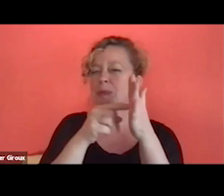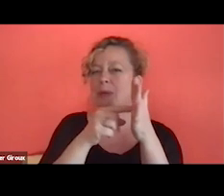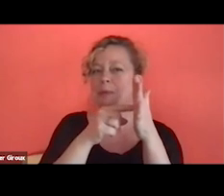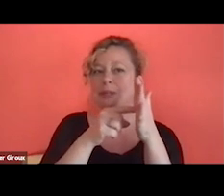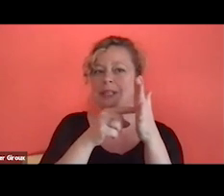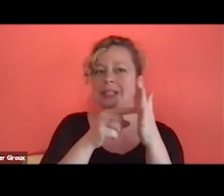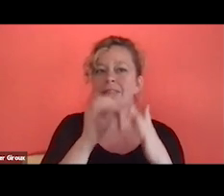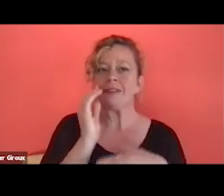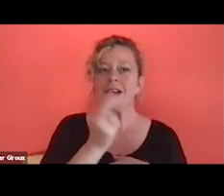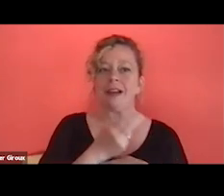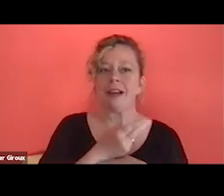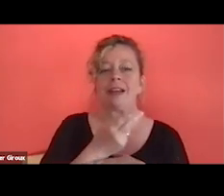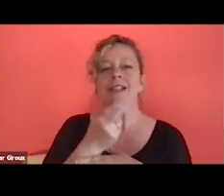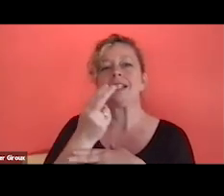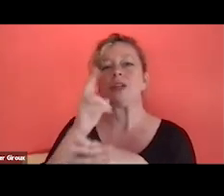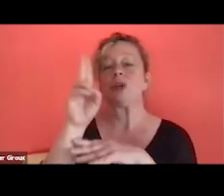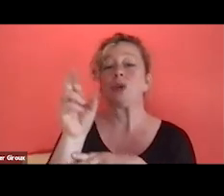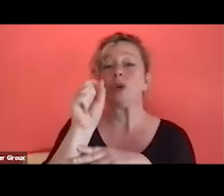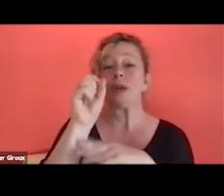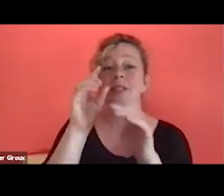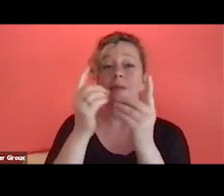o del Departamento de Salud y Servicios Humanos de EE.UU.